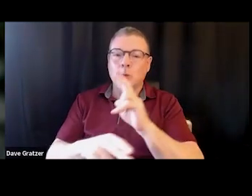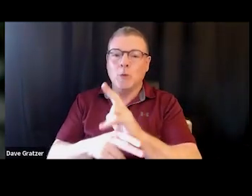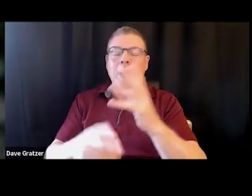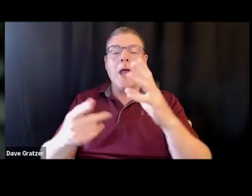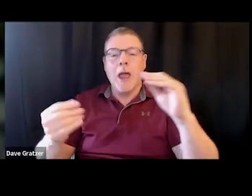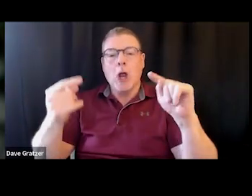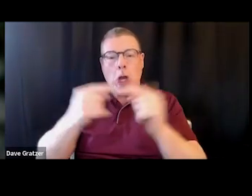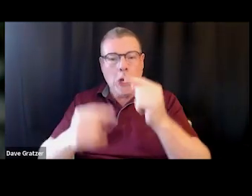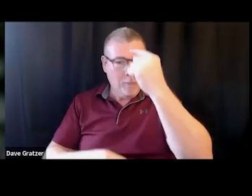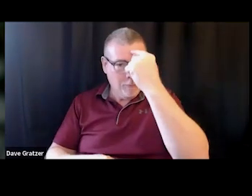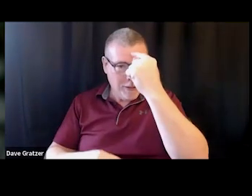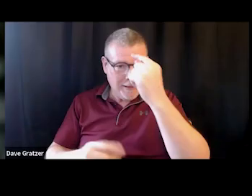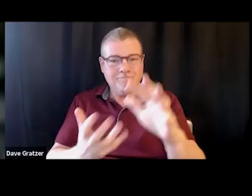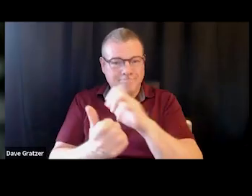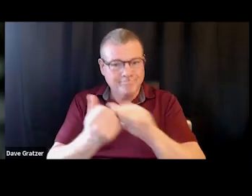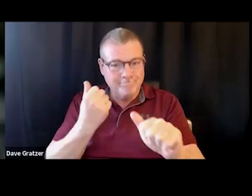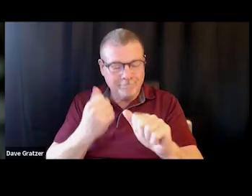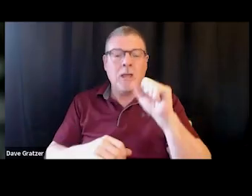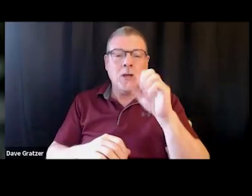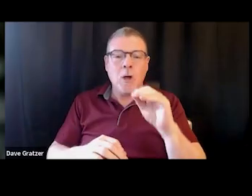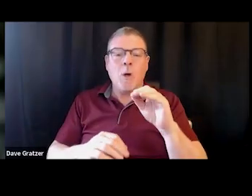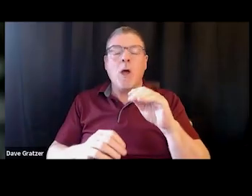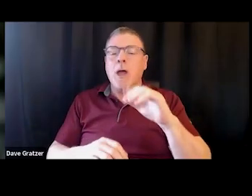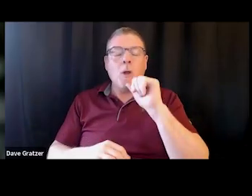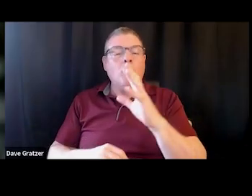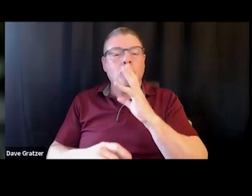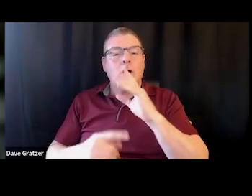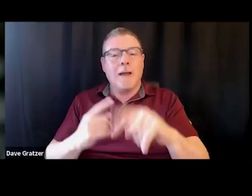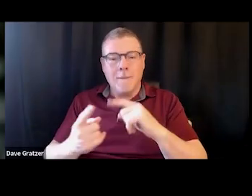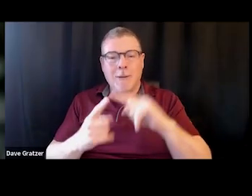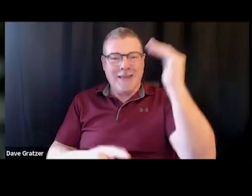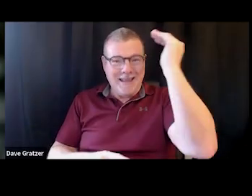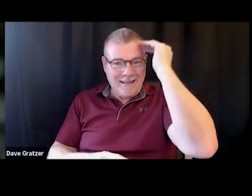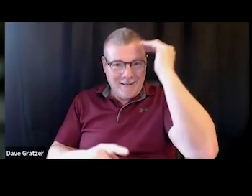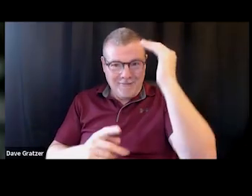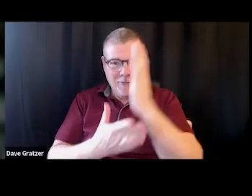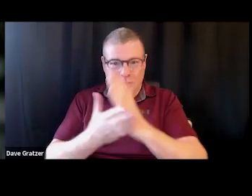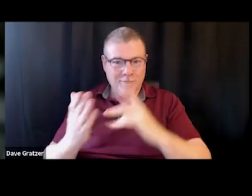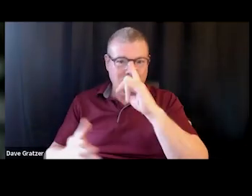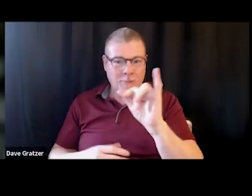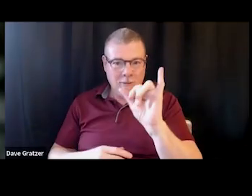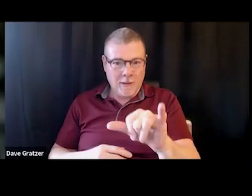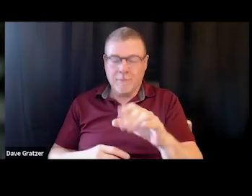y asegurarse de que la persona esté segura, pero no necesariamente hablamos sobre los impactos cognitivos. Y entonces, generalmente no se documentan,